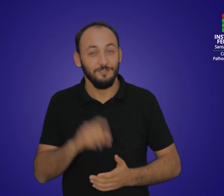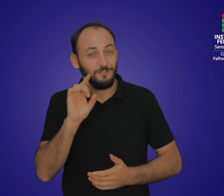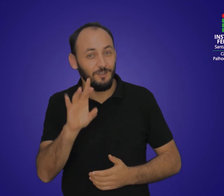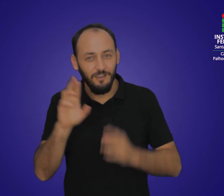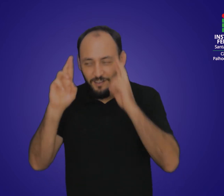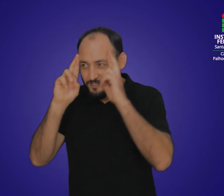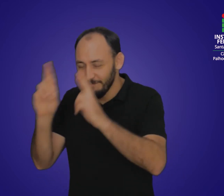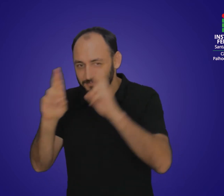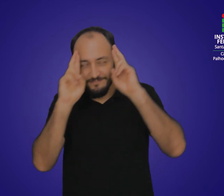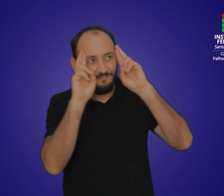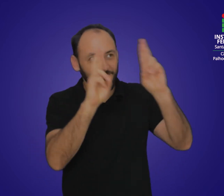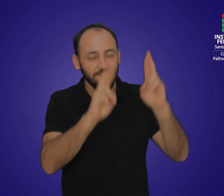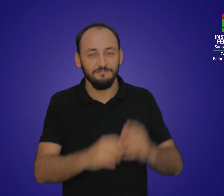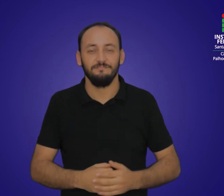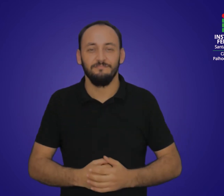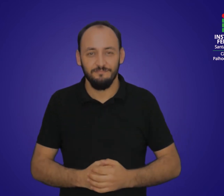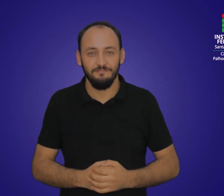É preciso respeitar as duas maneiras.